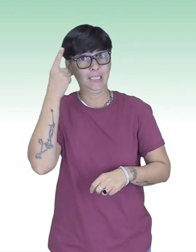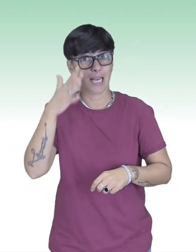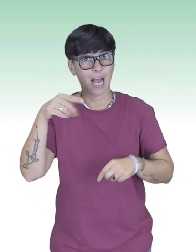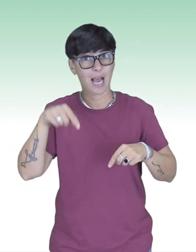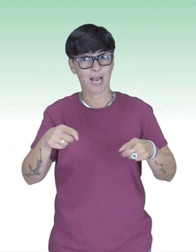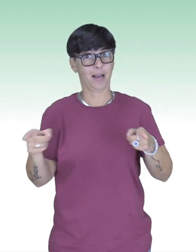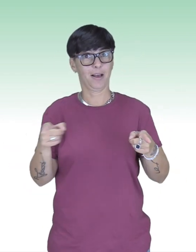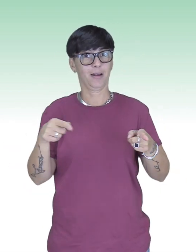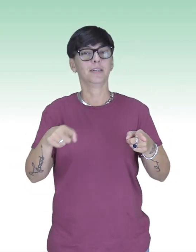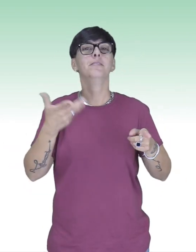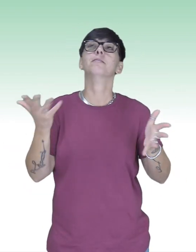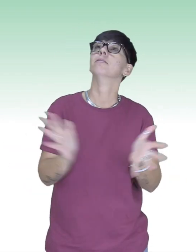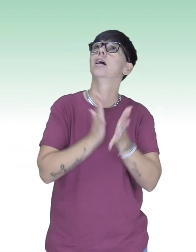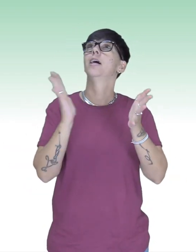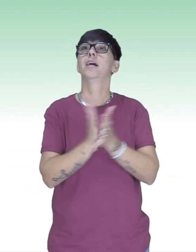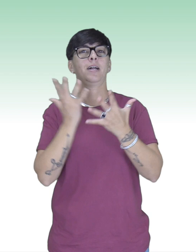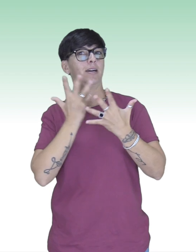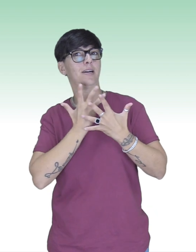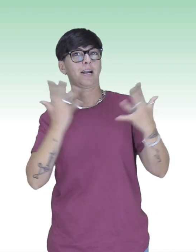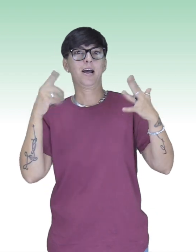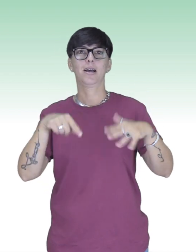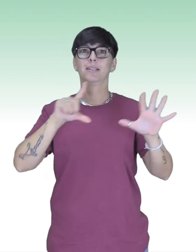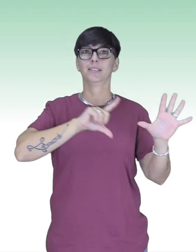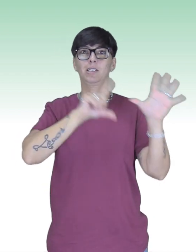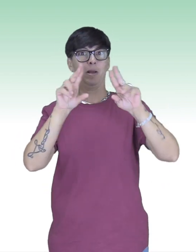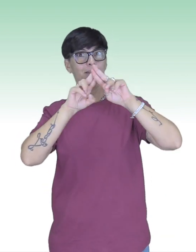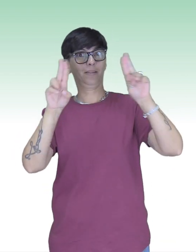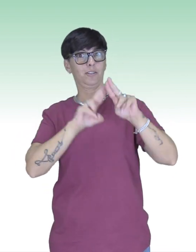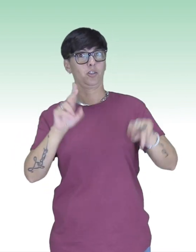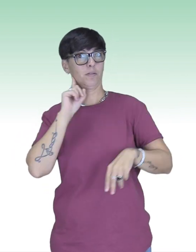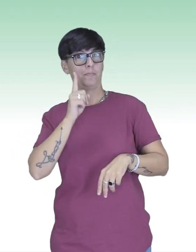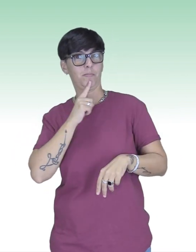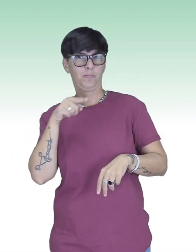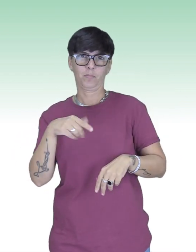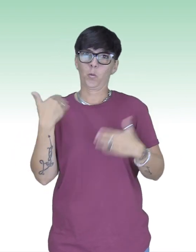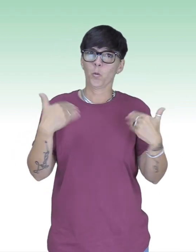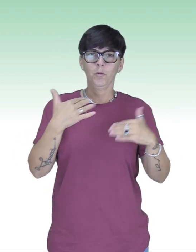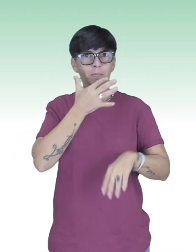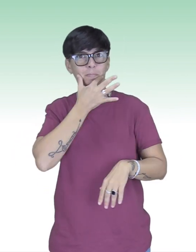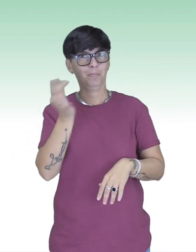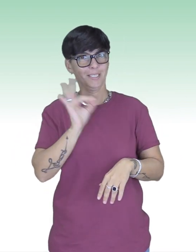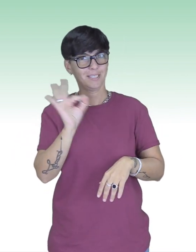Vi chiediamo di condividere sui social questo video per celebrare la Settimana Internazionale del Sordo